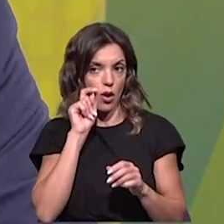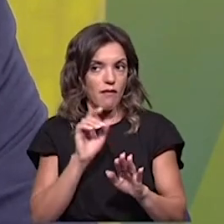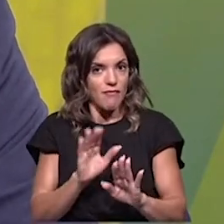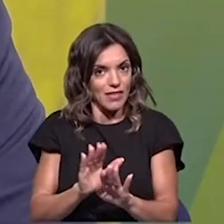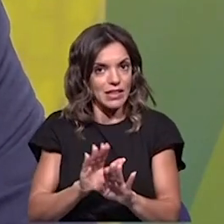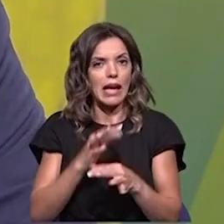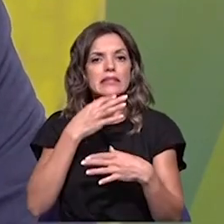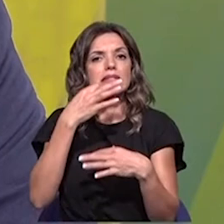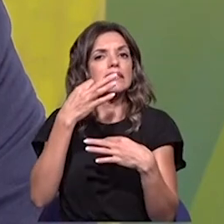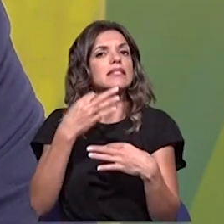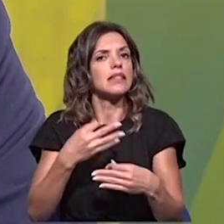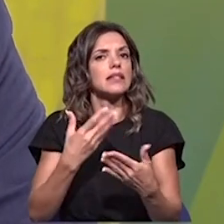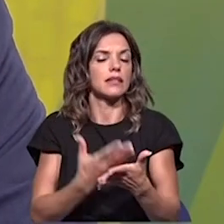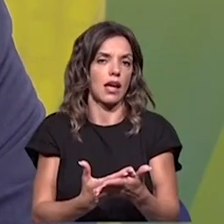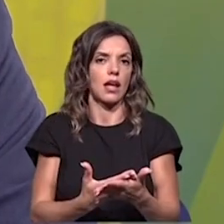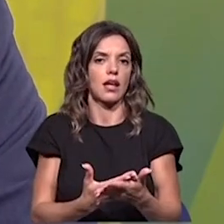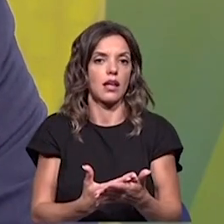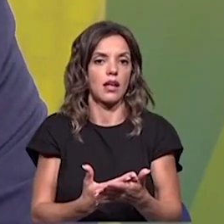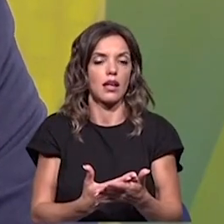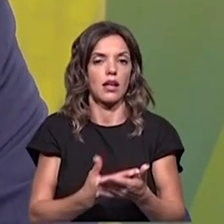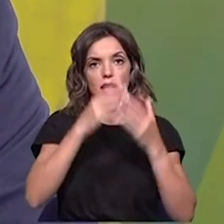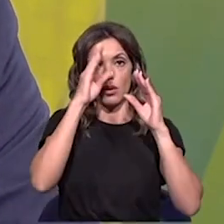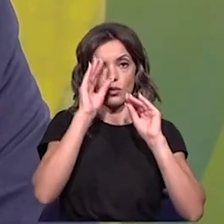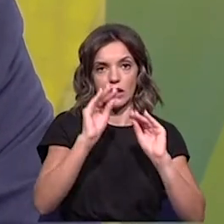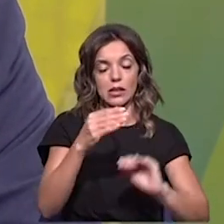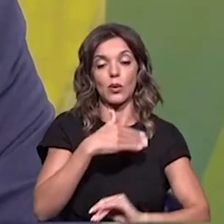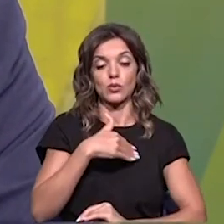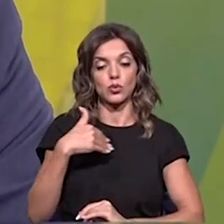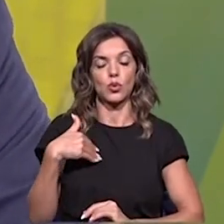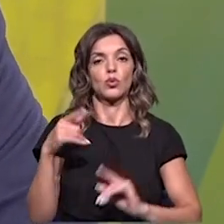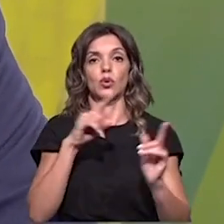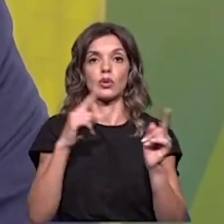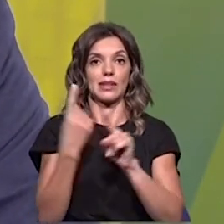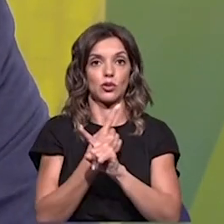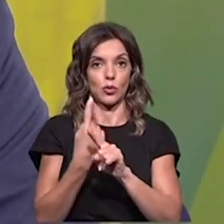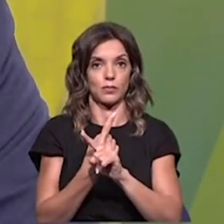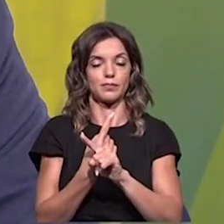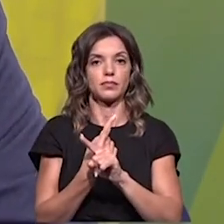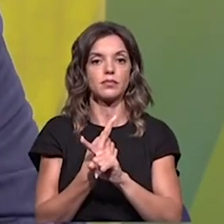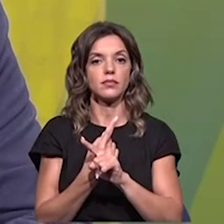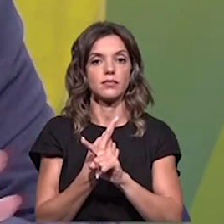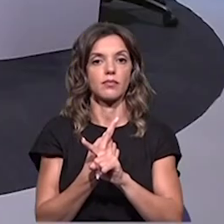nomeadamente na educação, na saúde, nos transportes, etc. O estado, para isso, precisa de dinheiro.